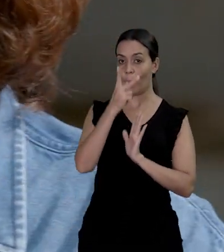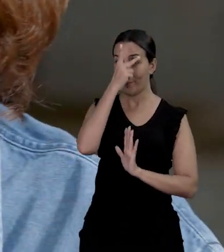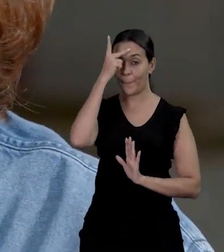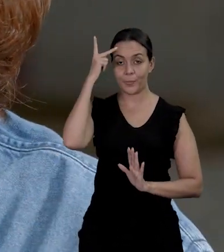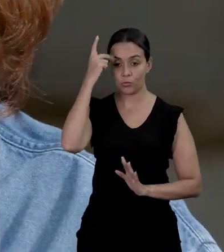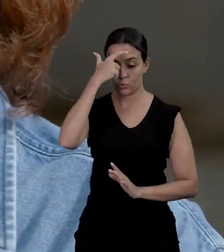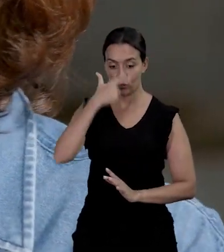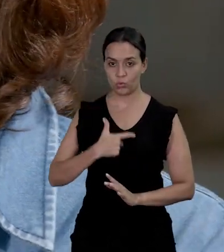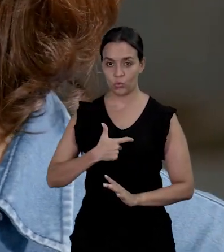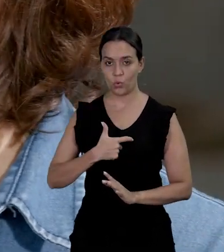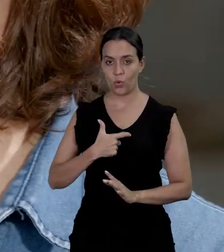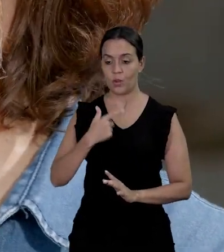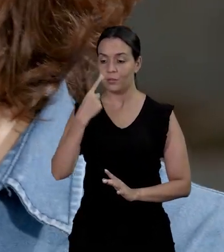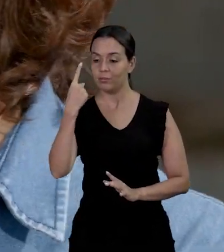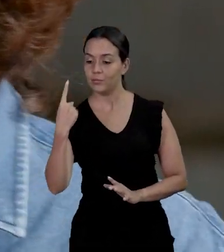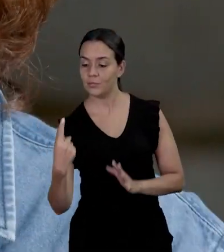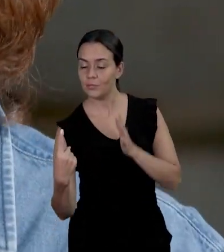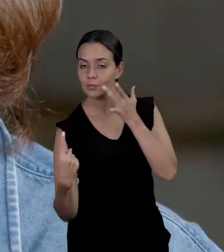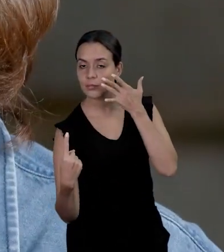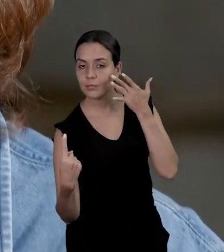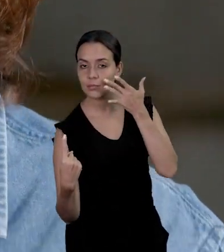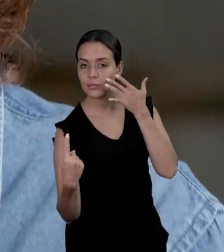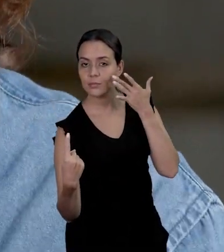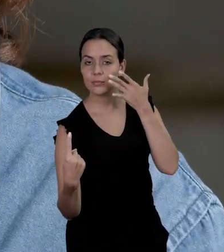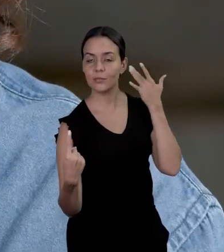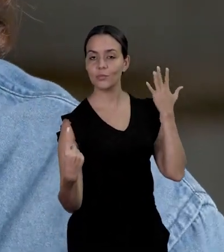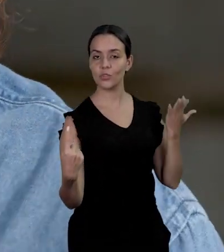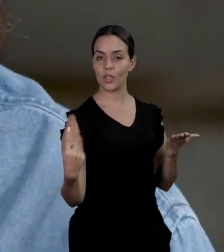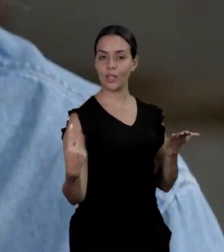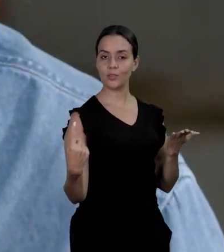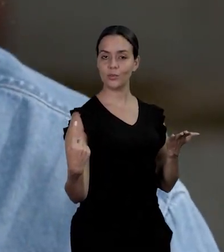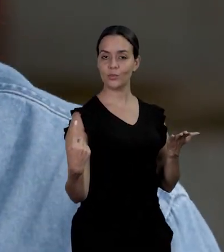própria e que aquilo que você faz não se encerra em você.